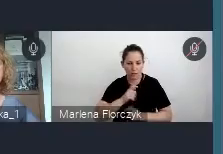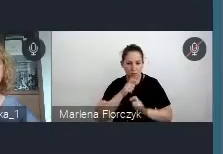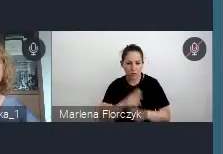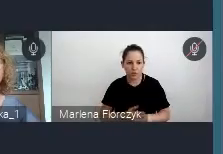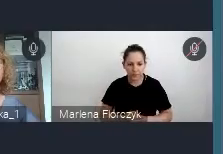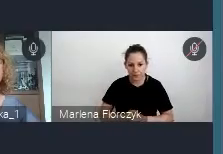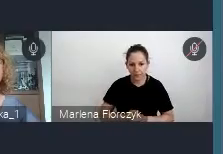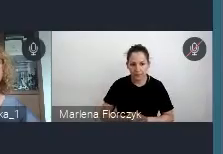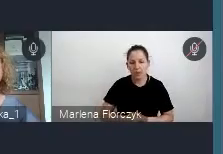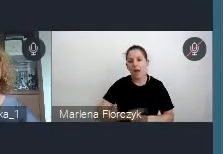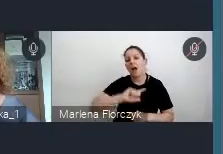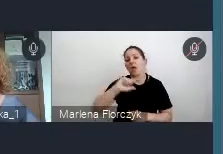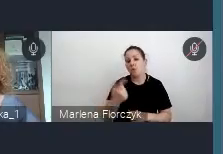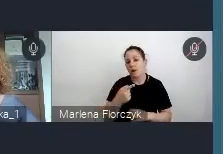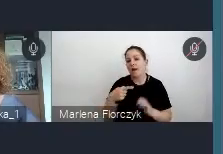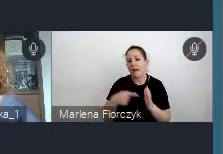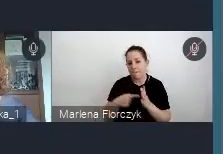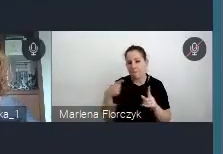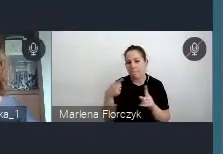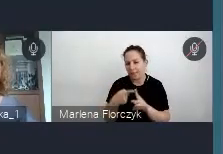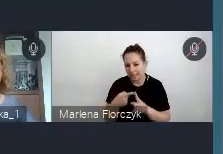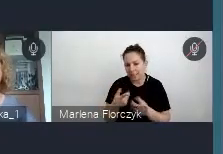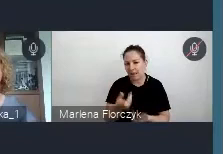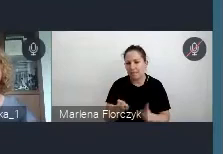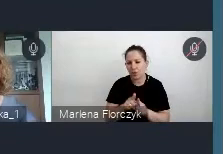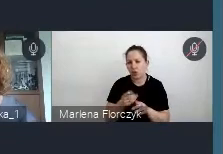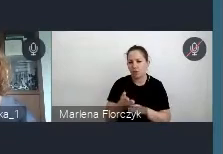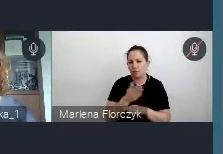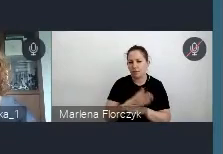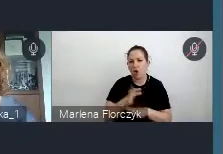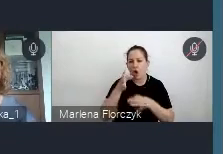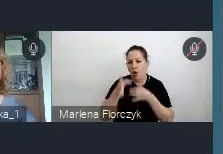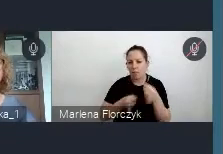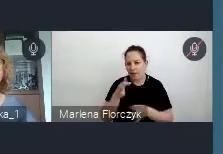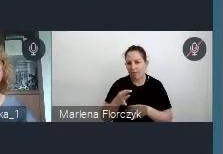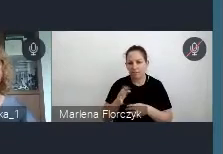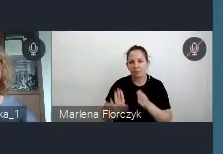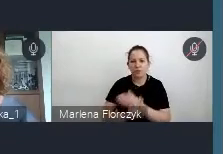I druga z Misji, o tej już opowiedziała państwu przedstawicielka Wrocławia,